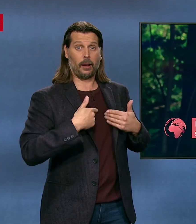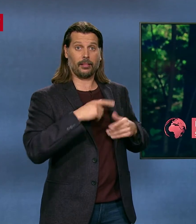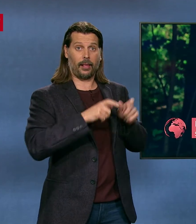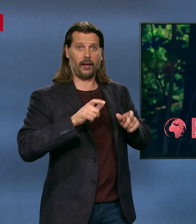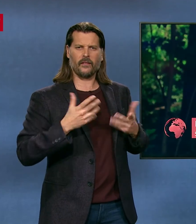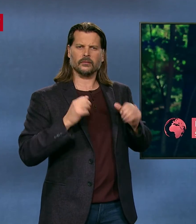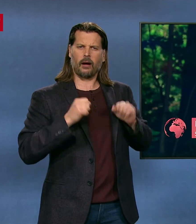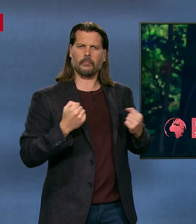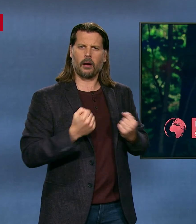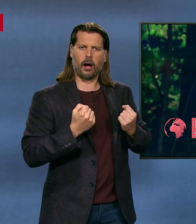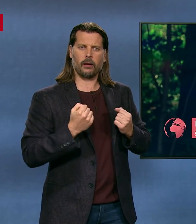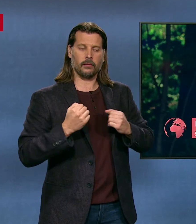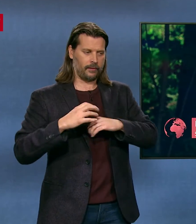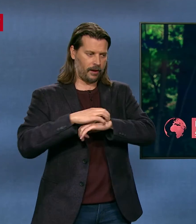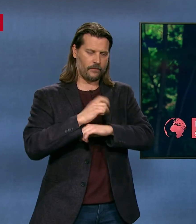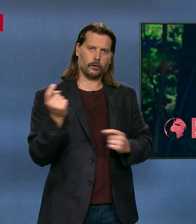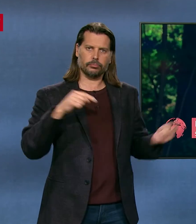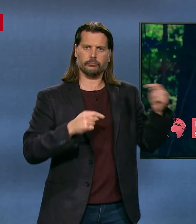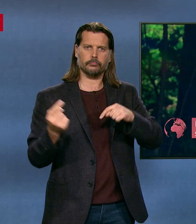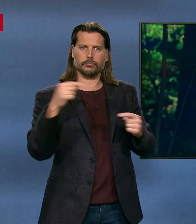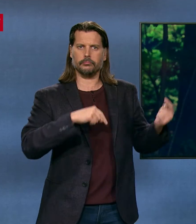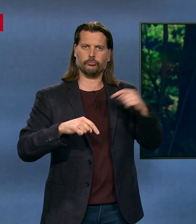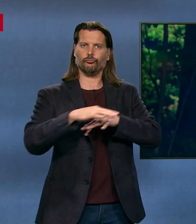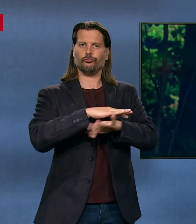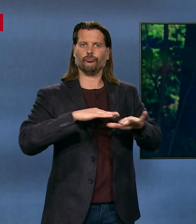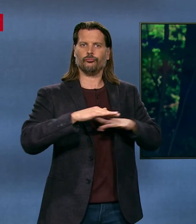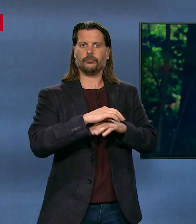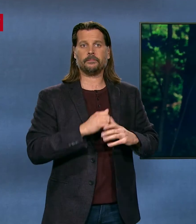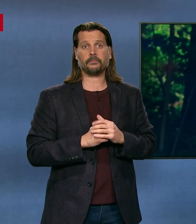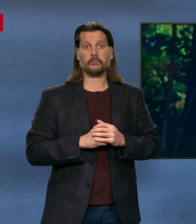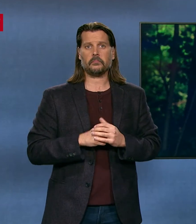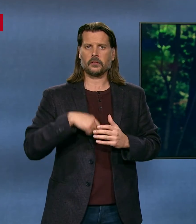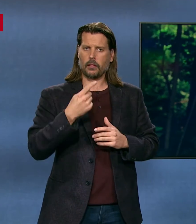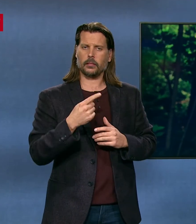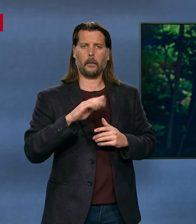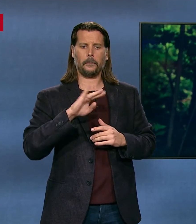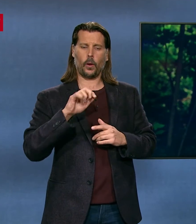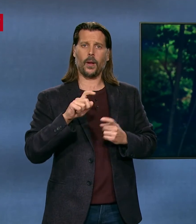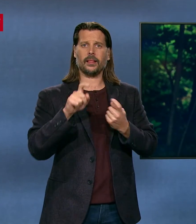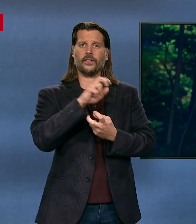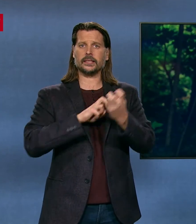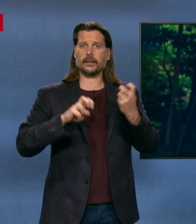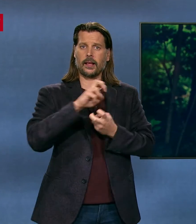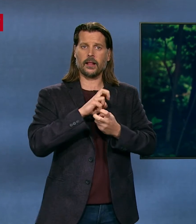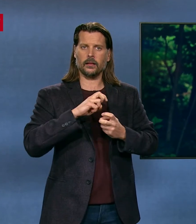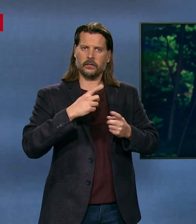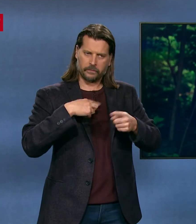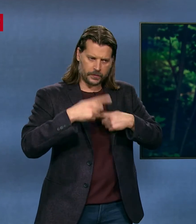dass die Käfer wieder vermehrt zu uns kommen? Und dass die Biodiverstät wieder vielfältiger ist?